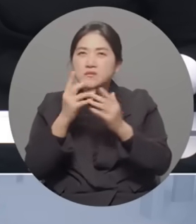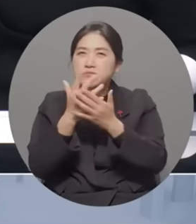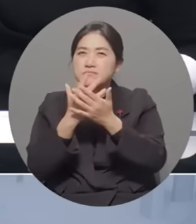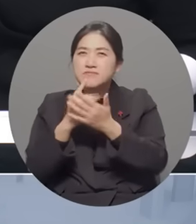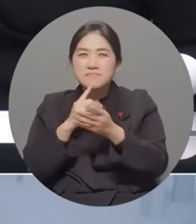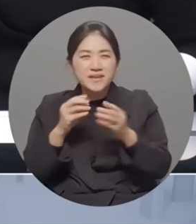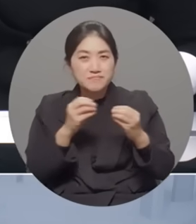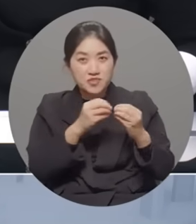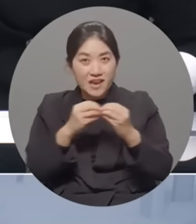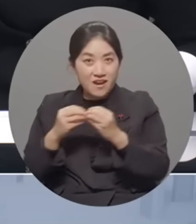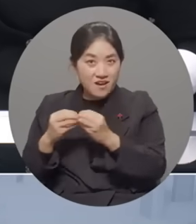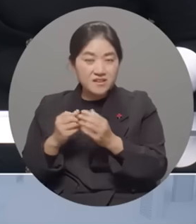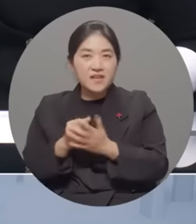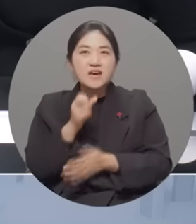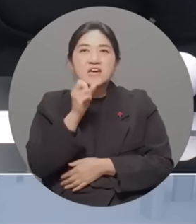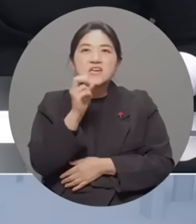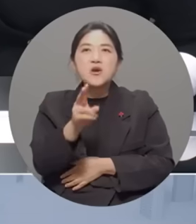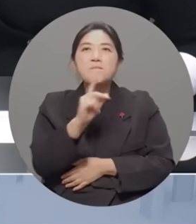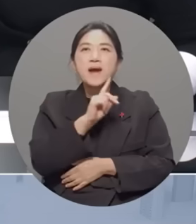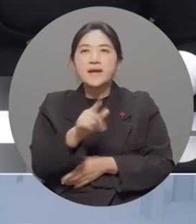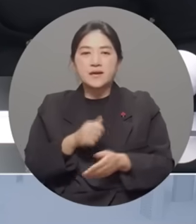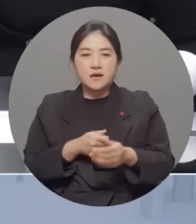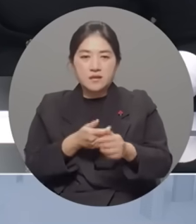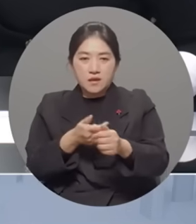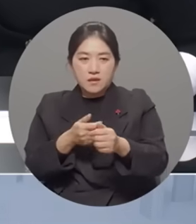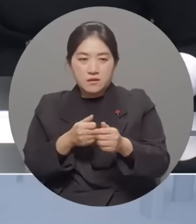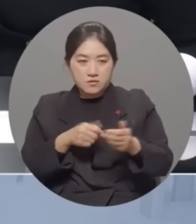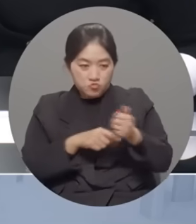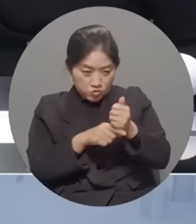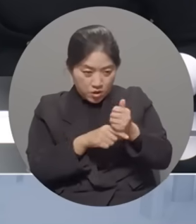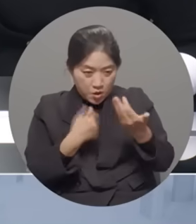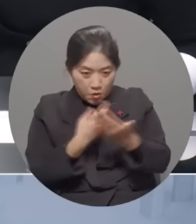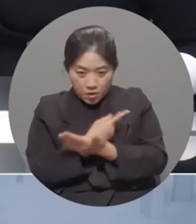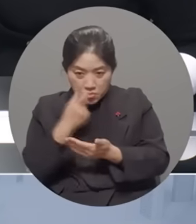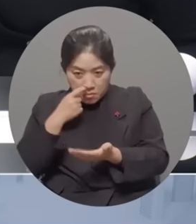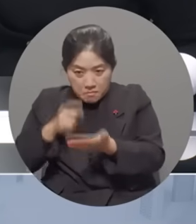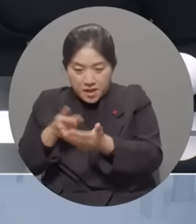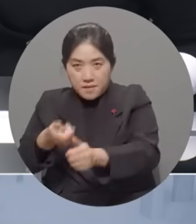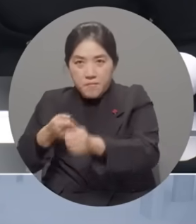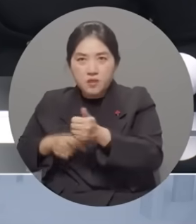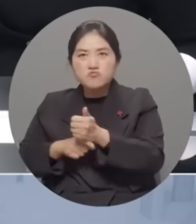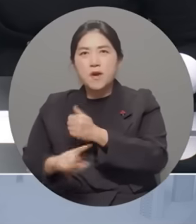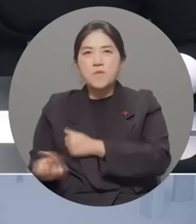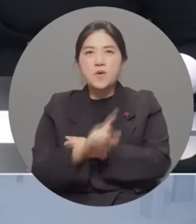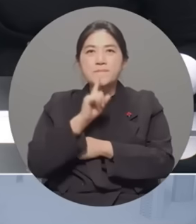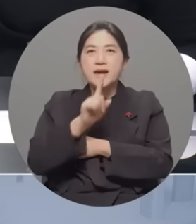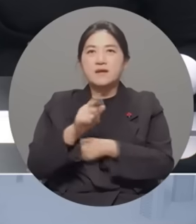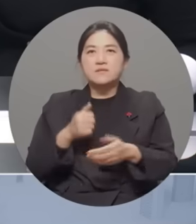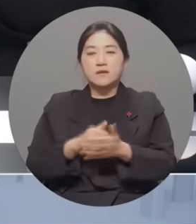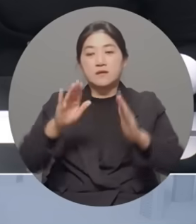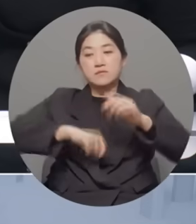대상이다, 이렇게 규정을 하고 있는데요. 그냥 봐도 이 부분이 모호하다고 읽힙니다. 여당은 사실상 이게 별건 수사가가능하다는 취지로 문제를 제기하고 있는데